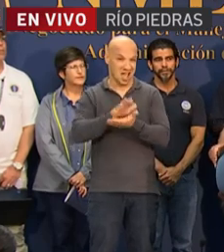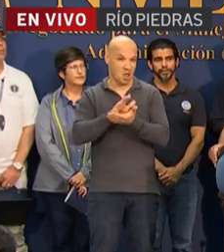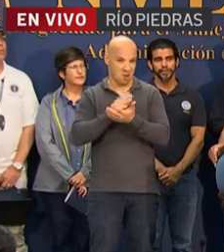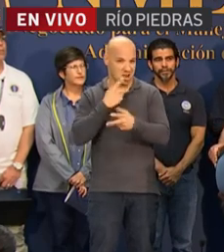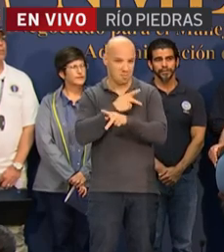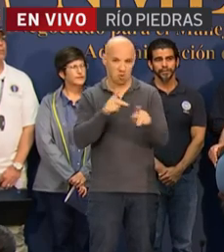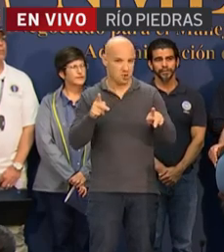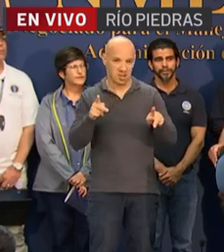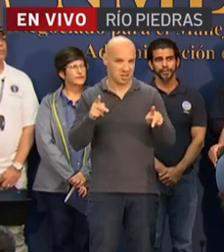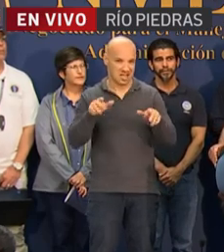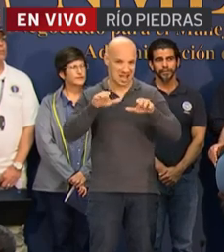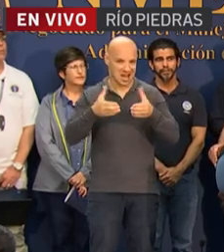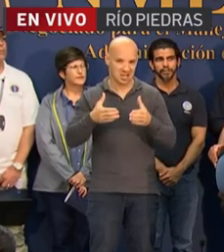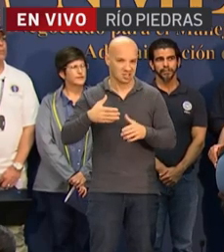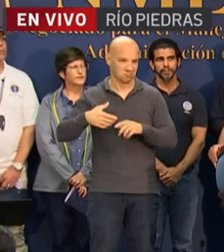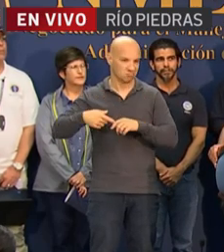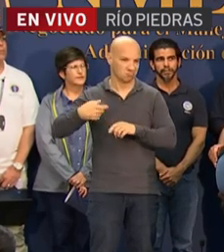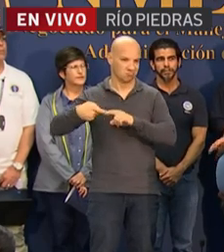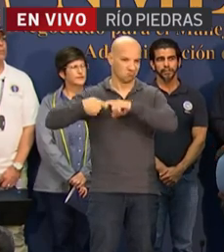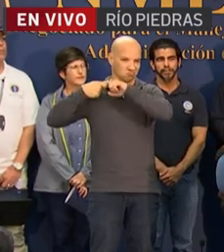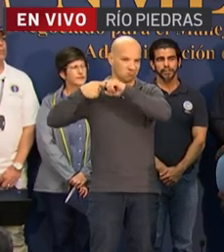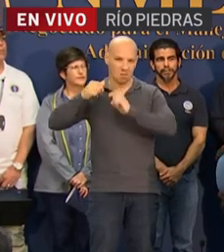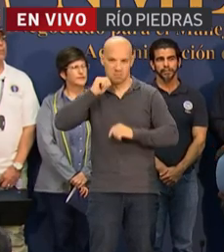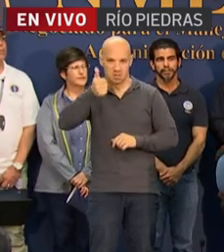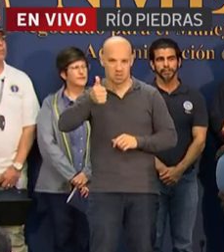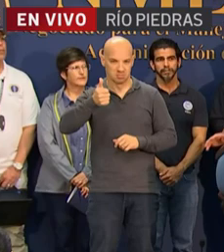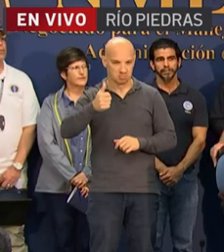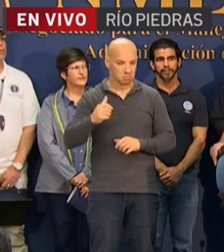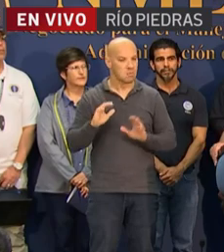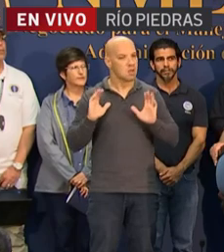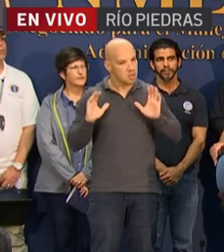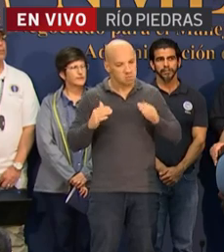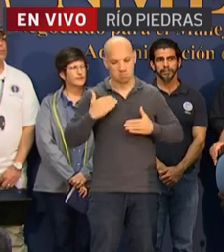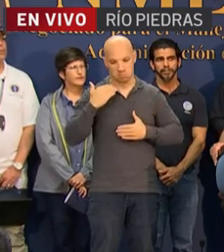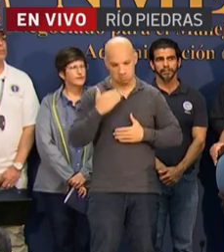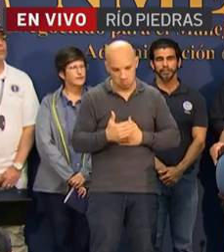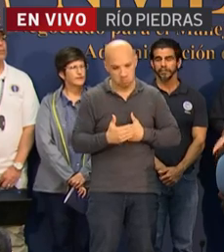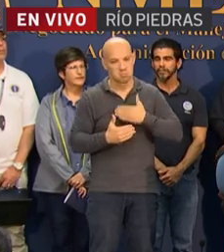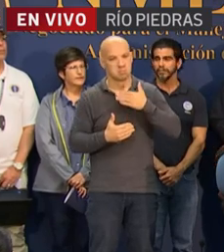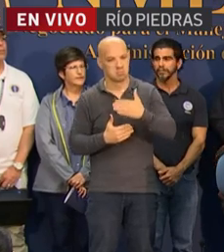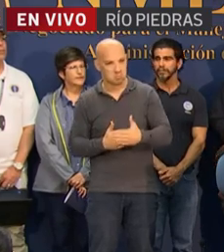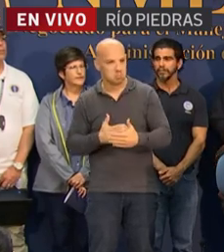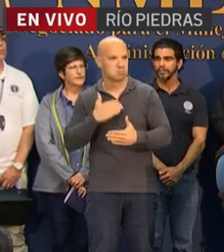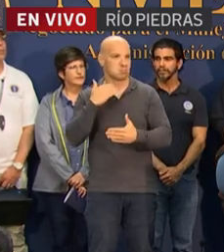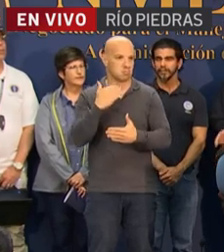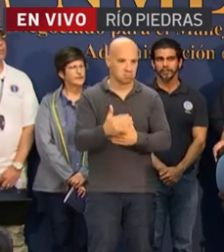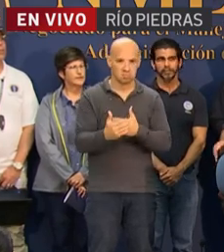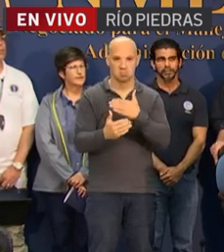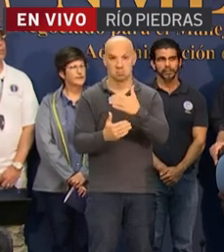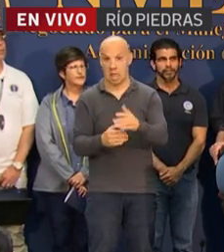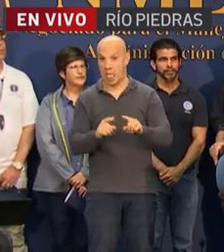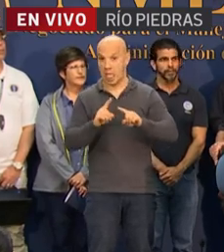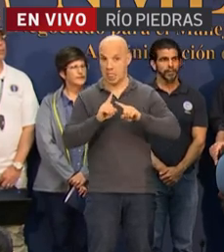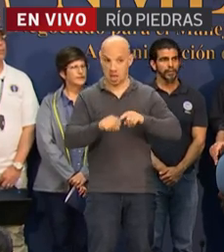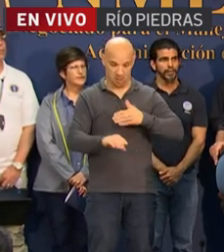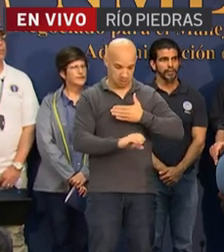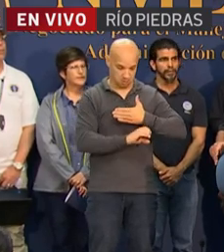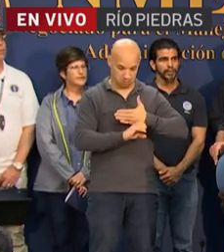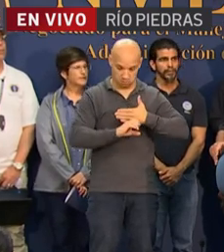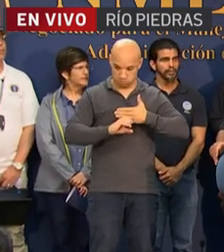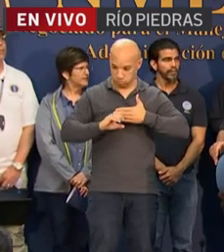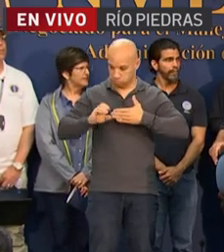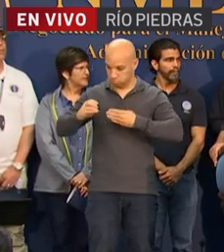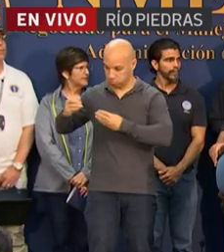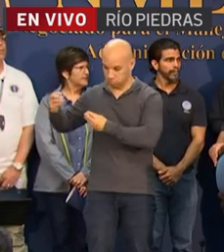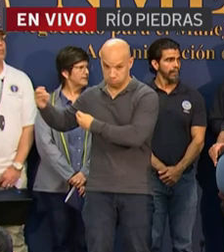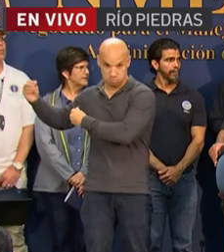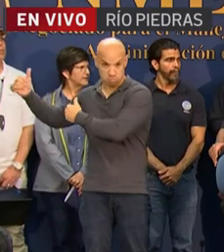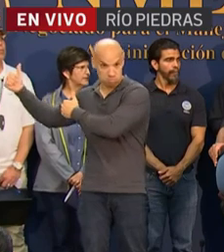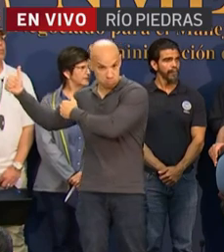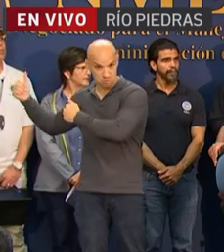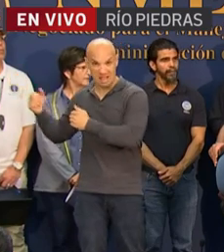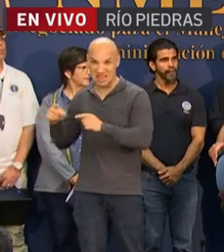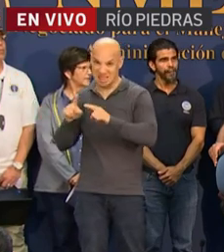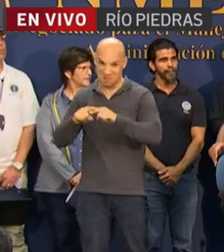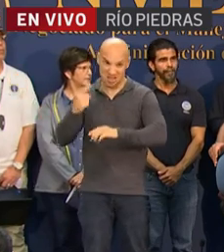DE MAÑANA.